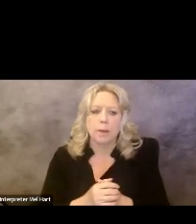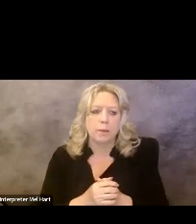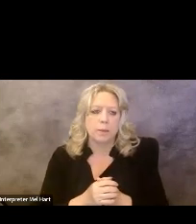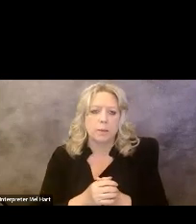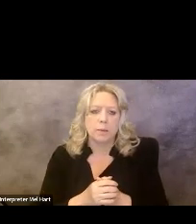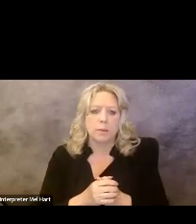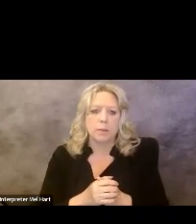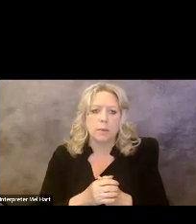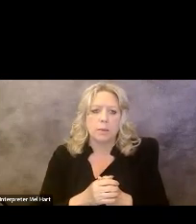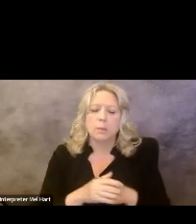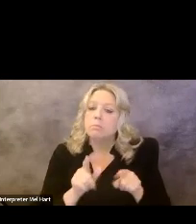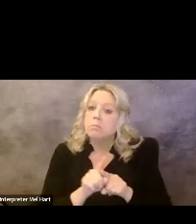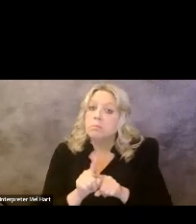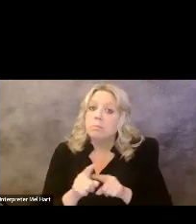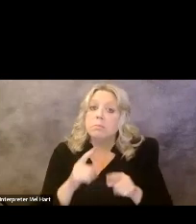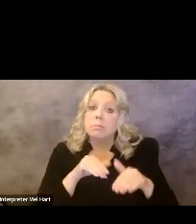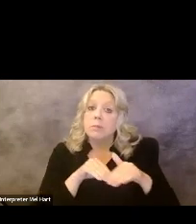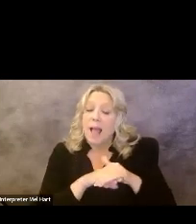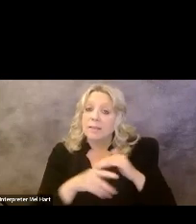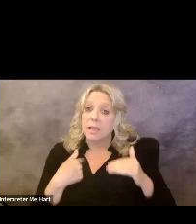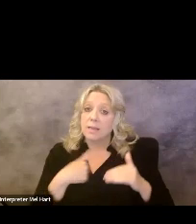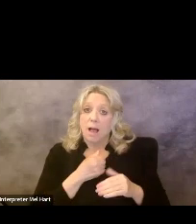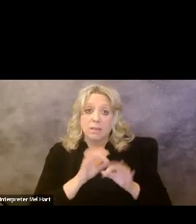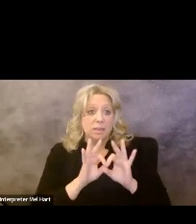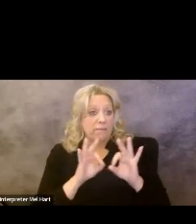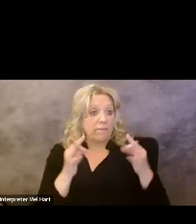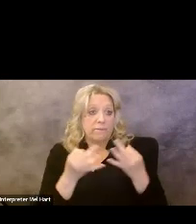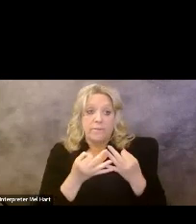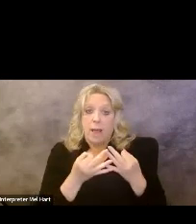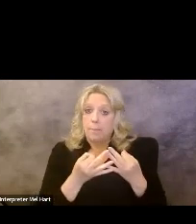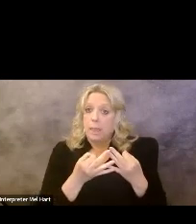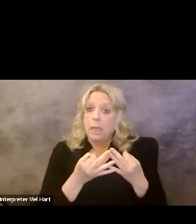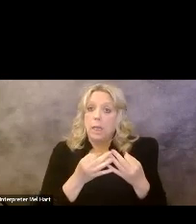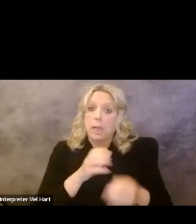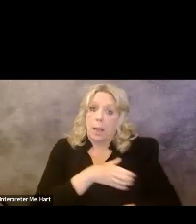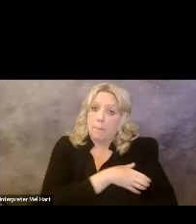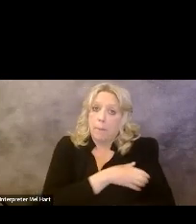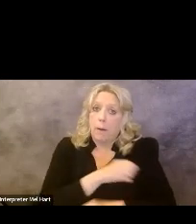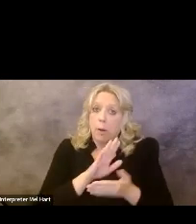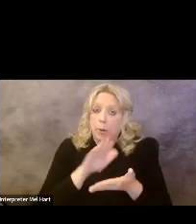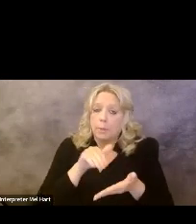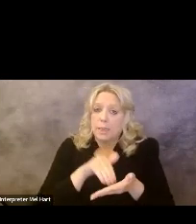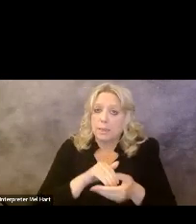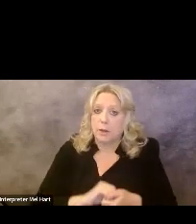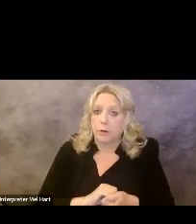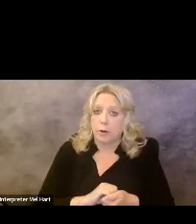a nosotros los centros de empoderamiento familiar su centro de empoderamiento local puede guiarlo a través de